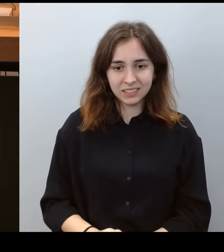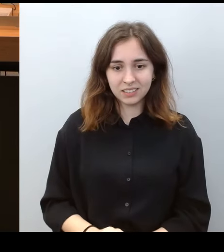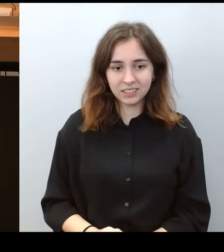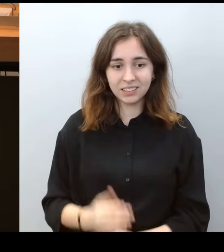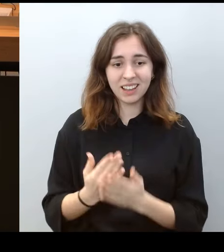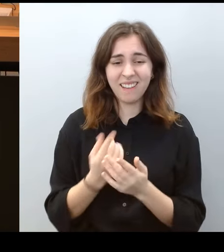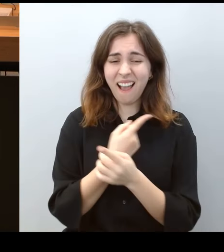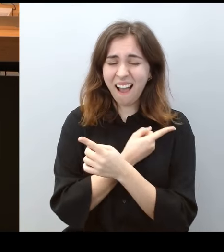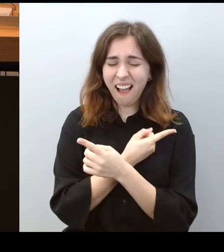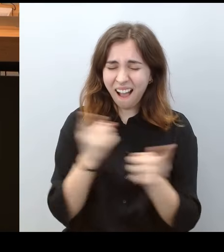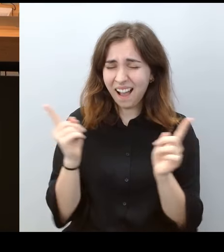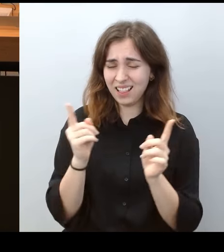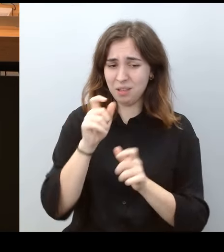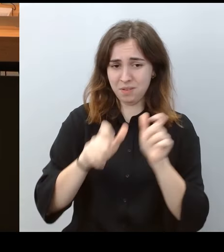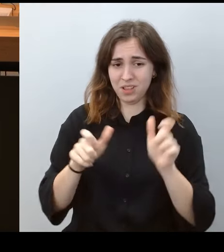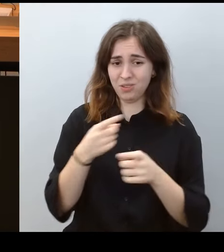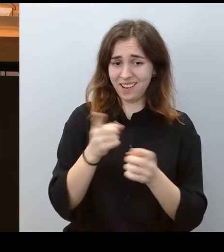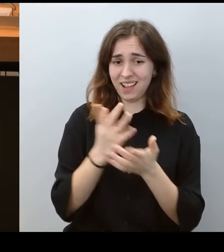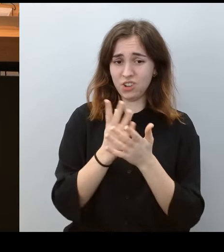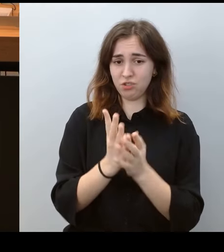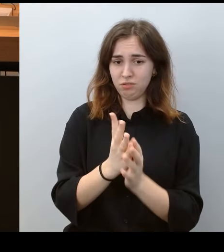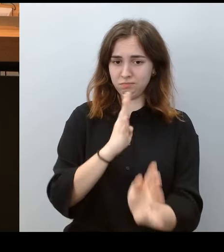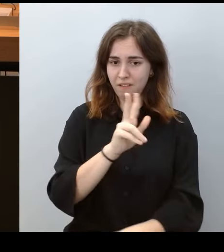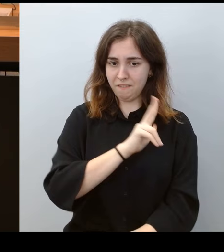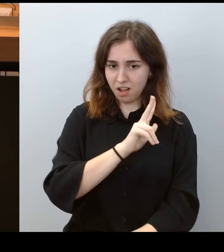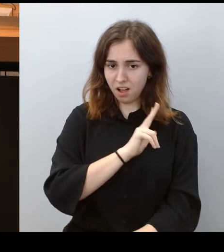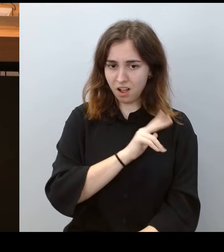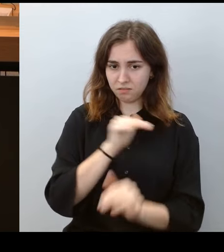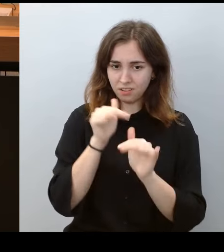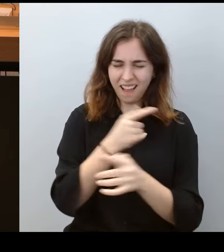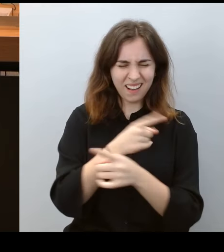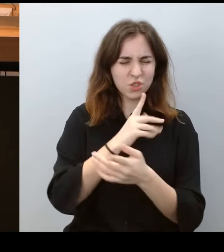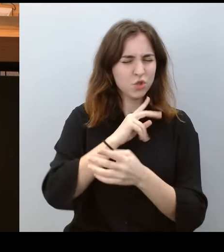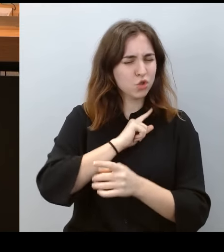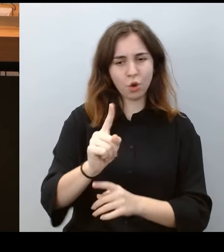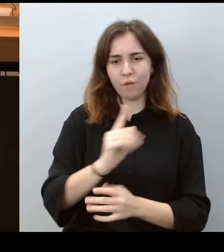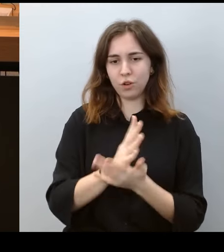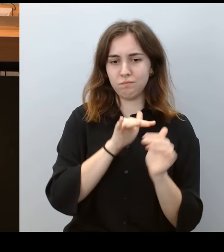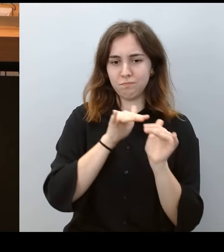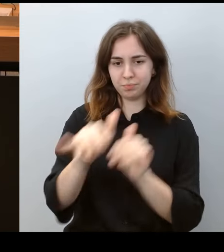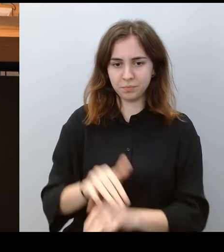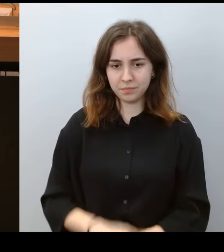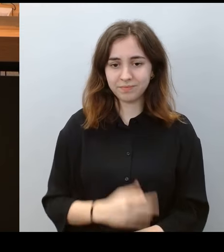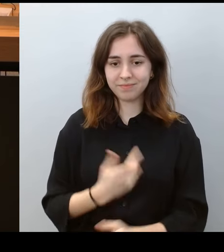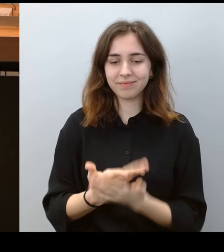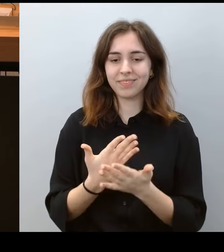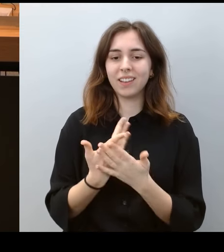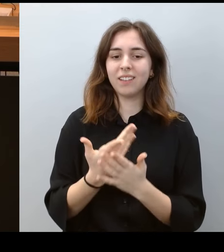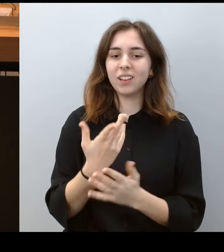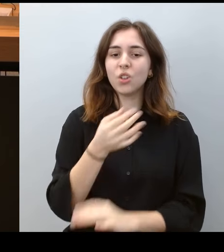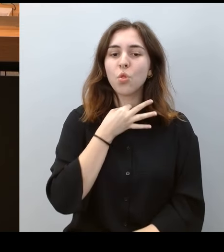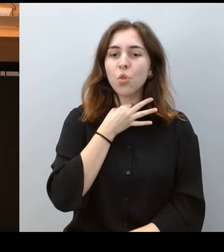Bahnsteig standen, handelten sofort. Wir zogen die Notbremse für einfahrende Züge, benutzten die Notrufsäule, stiegen